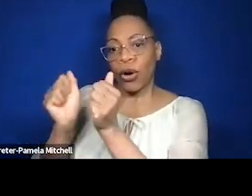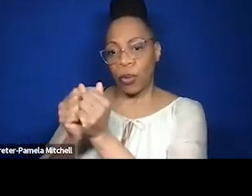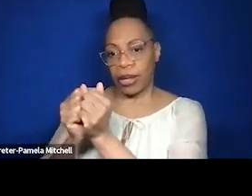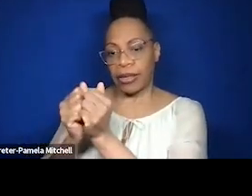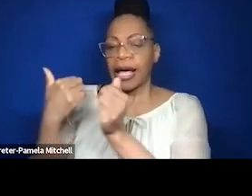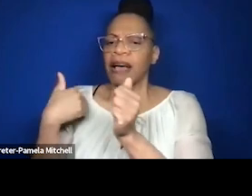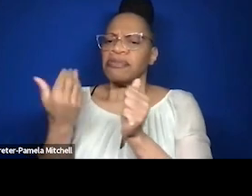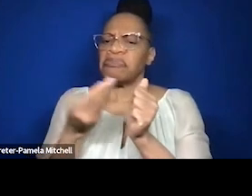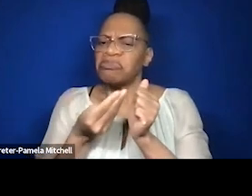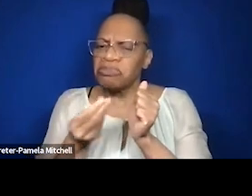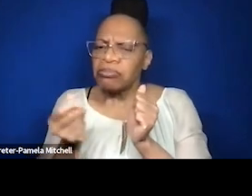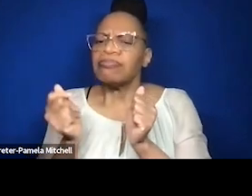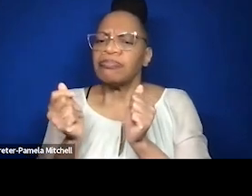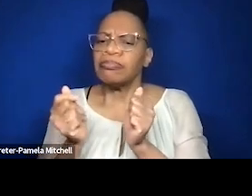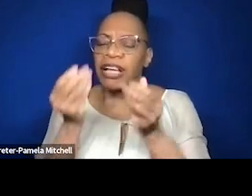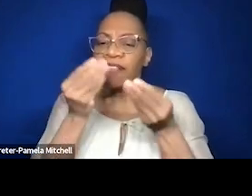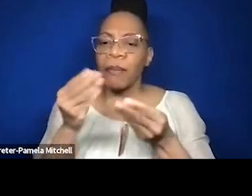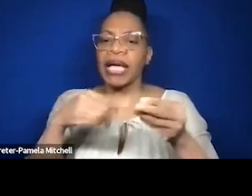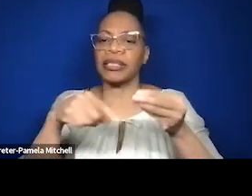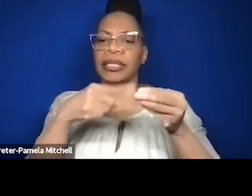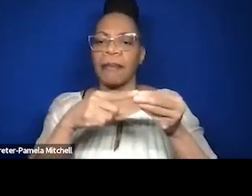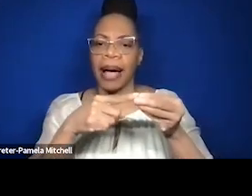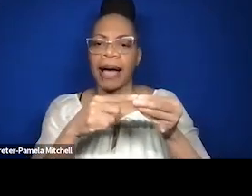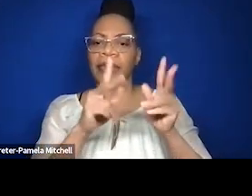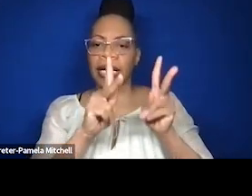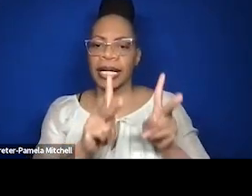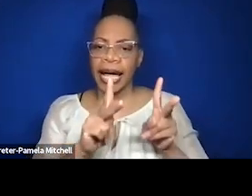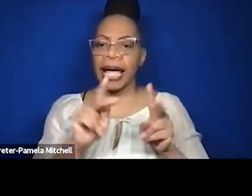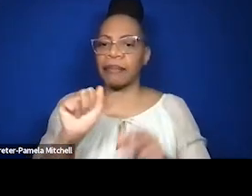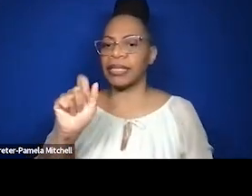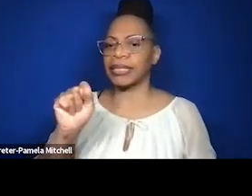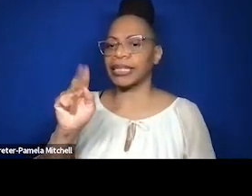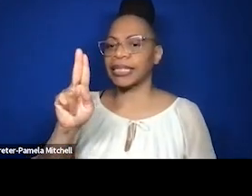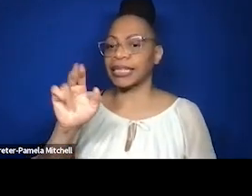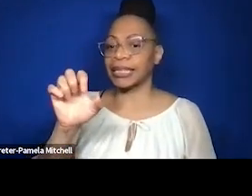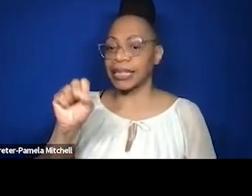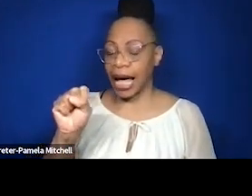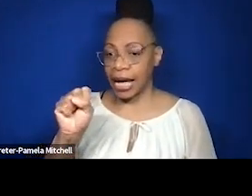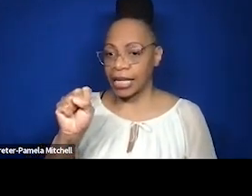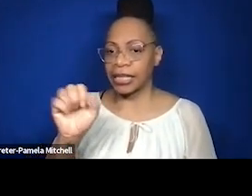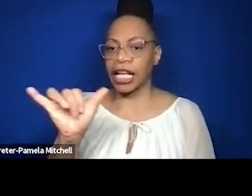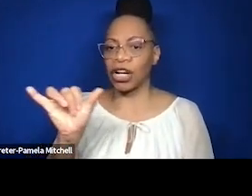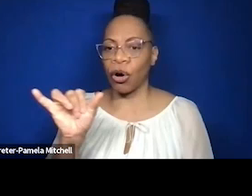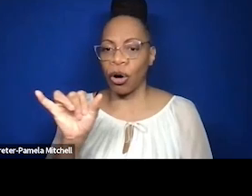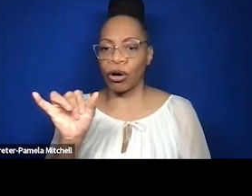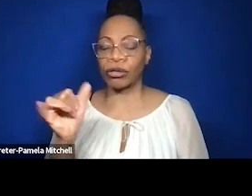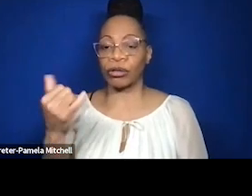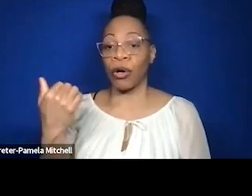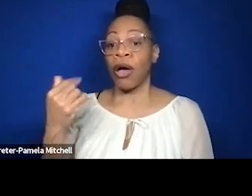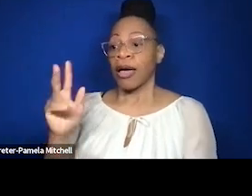de sus reclamaciones y apelaciones. Y hay algunas opciones de impresión de informes sobre esos reclamantes a los que están representando.